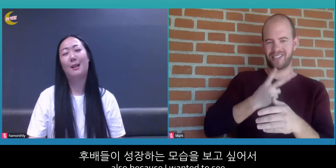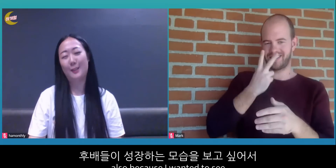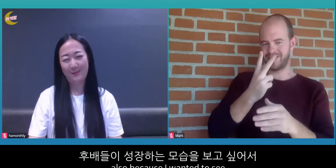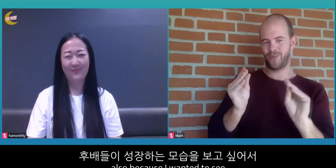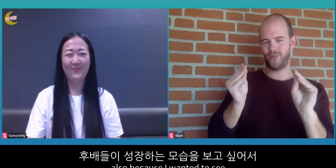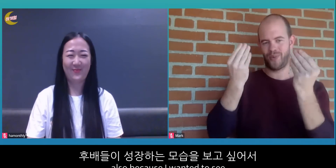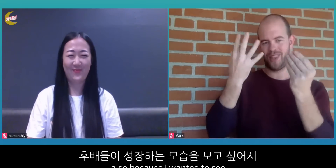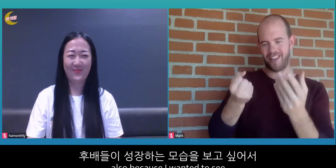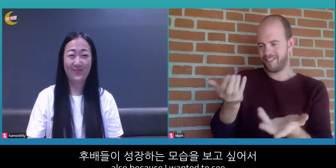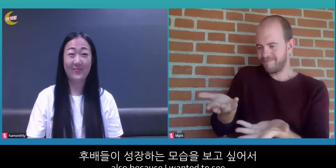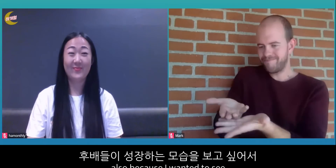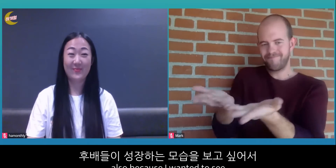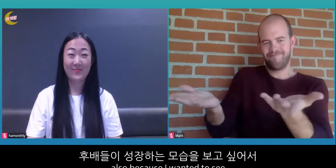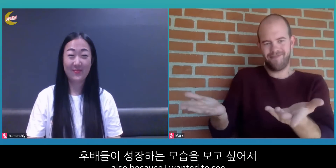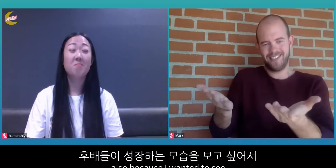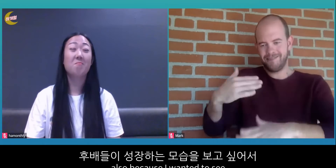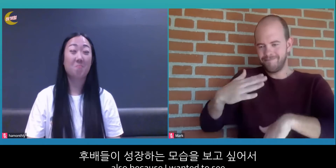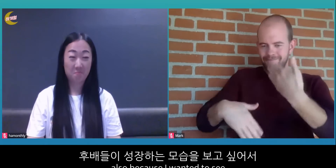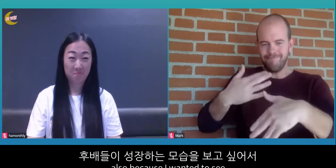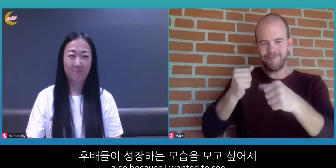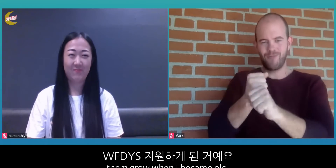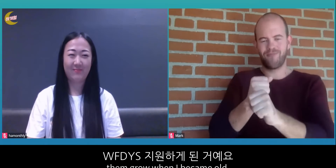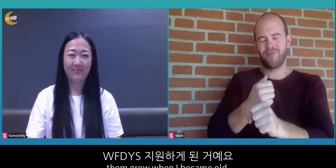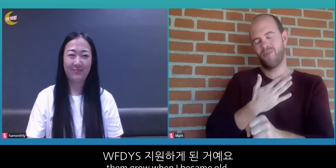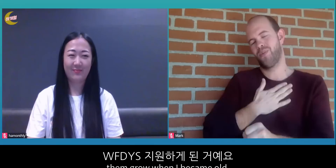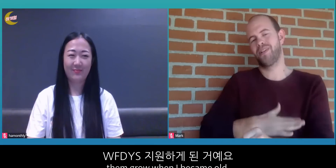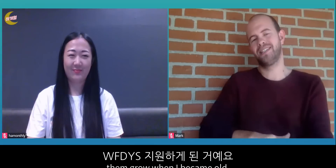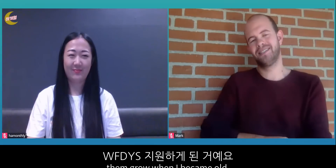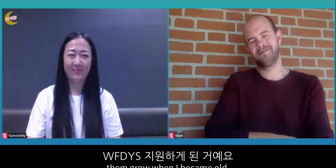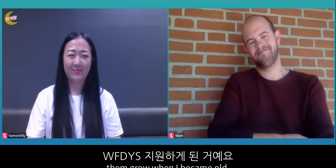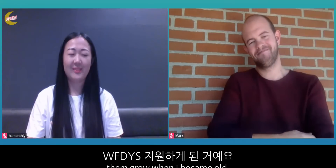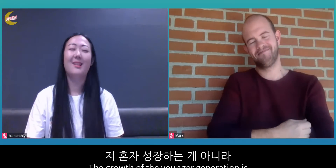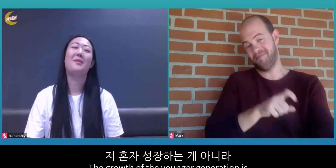ときに彼らが成長するのを見たいと思ったからです。